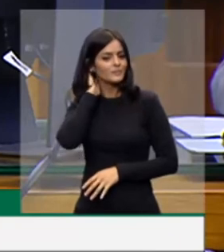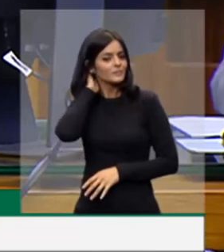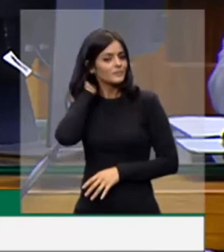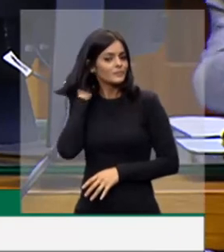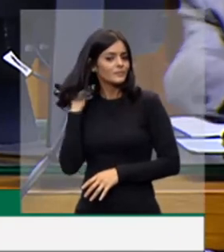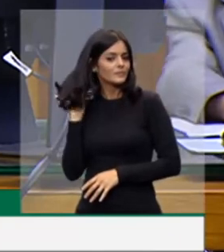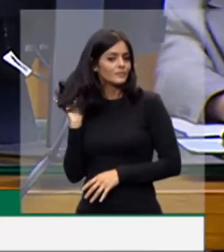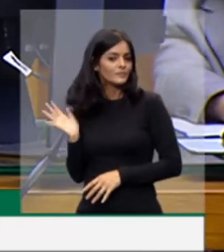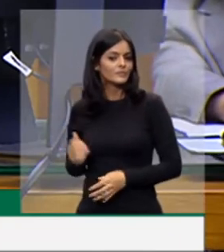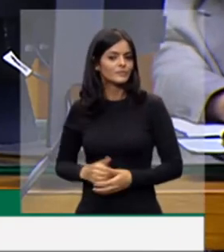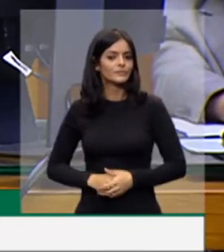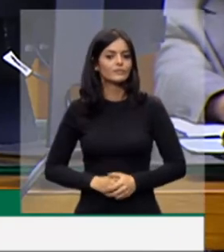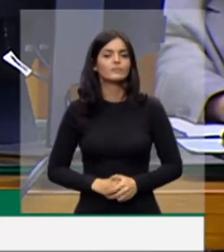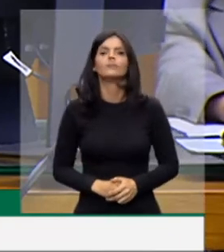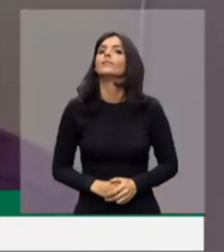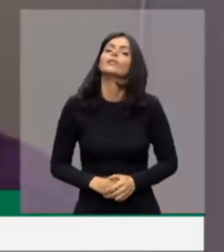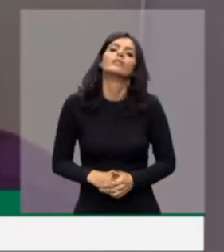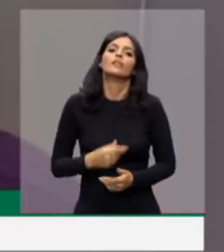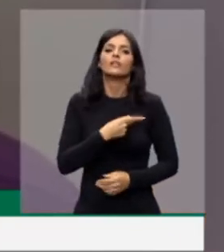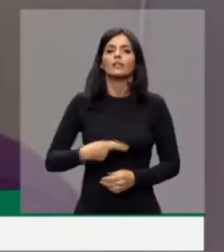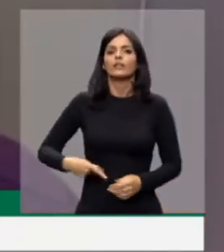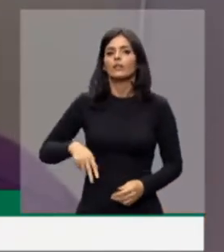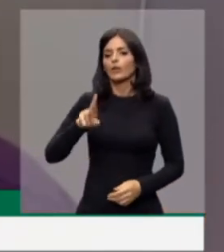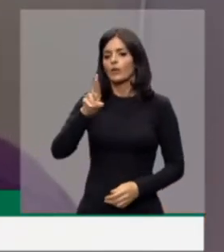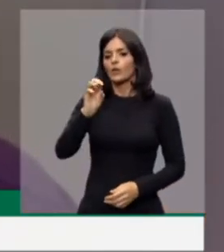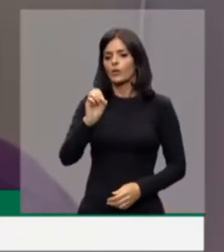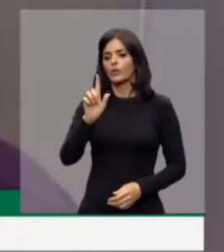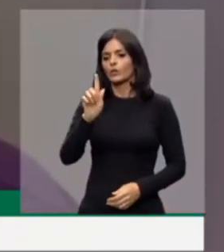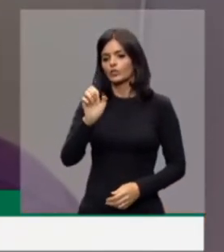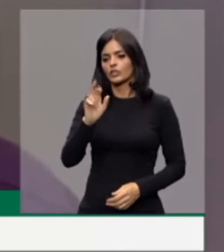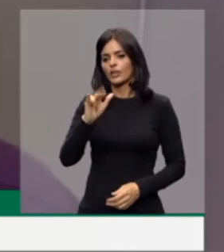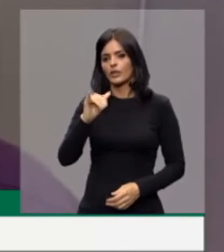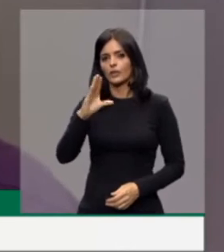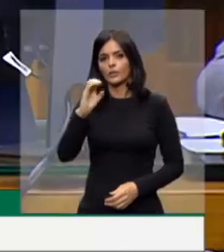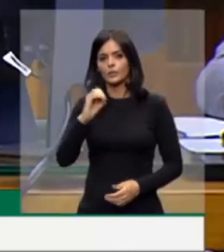NO SENADO. OBRIGADA. -- [PRESIDENTE]: EM ORIENTAÇÃO, COMO VOTA O PARTIDO DOS TRABALHADORES, O PT? -- [DEPUTADO]: